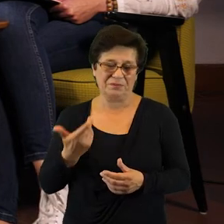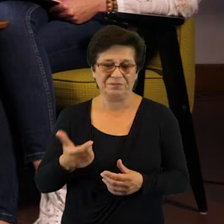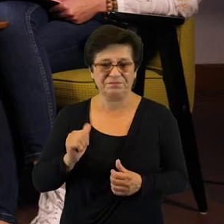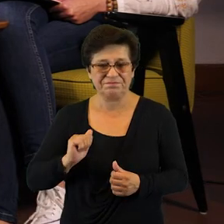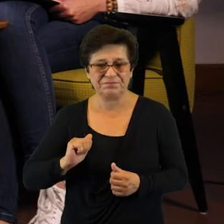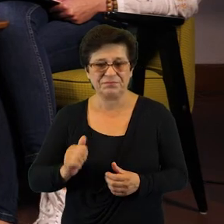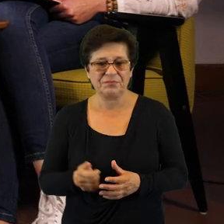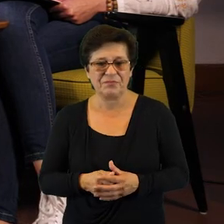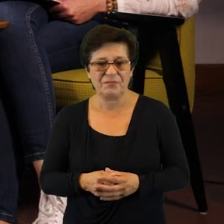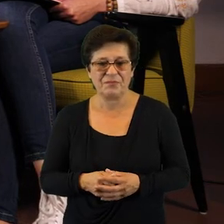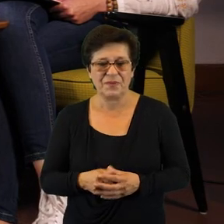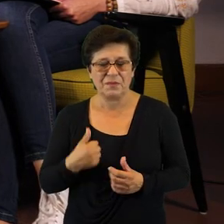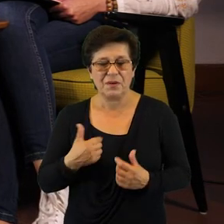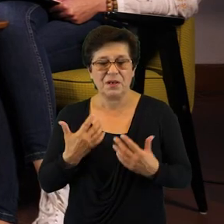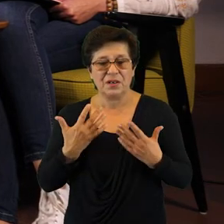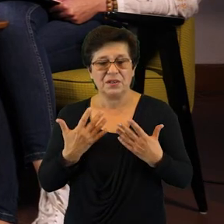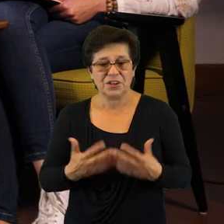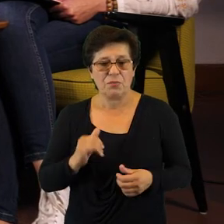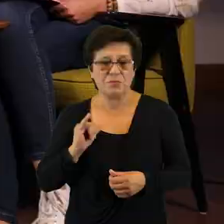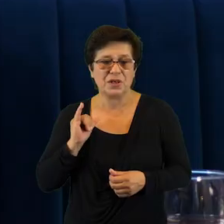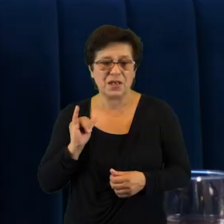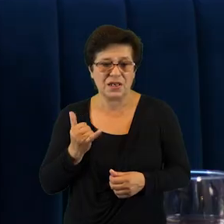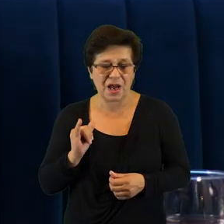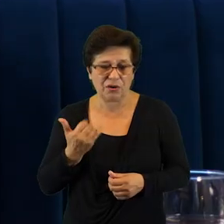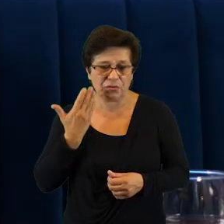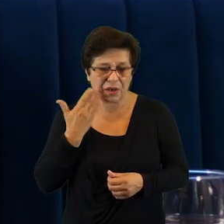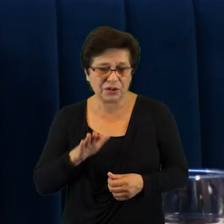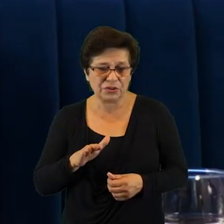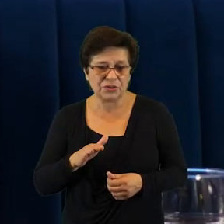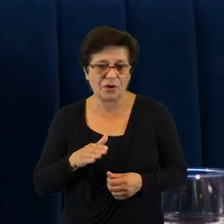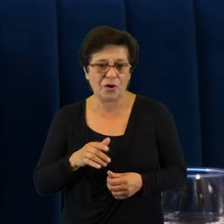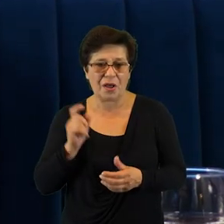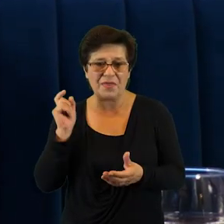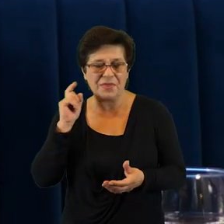żebyśmy jakoś w bardzo telegraficznym skrócie